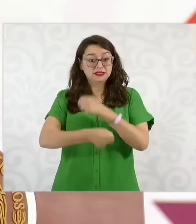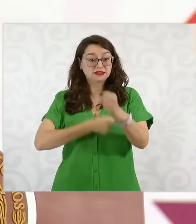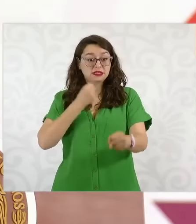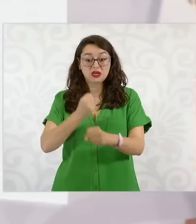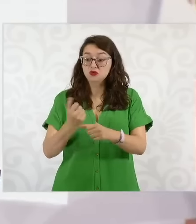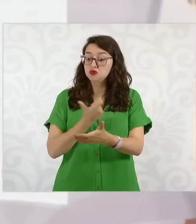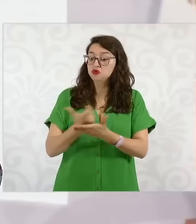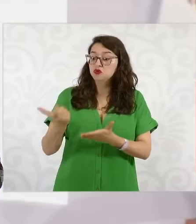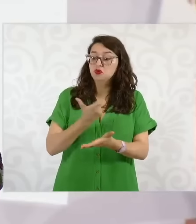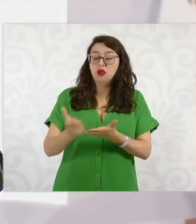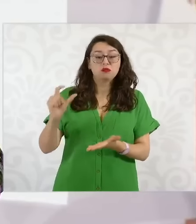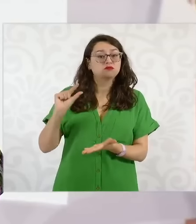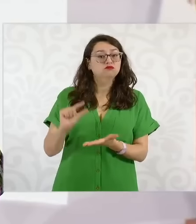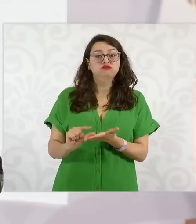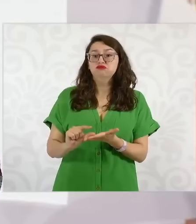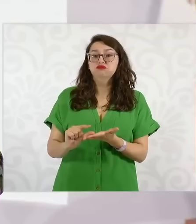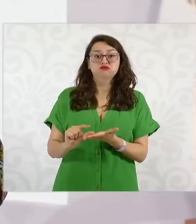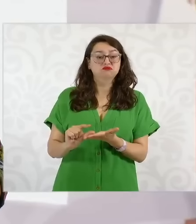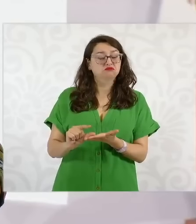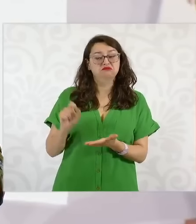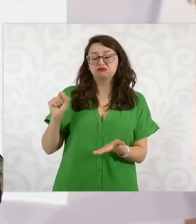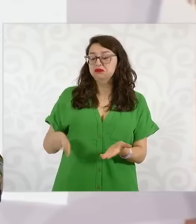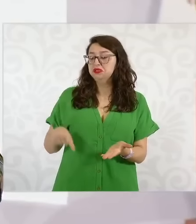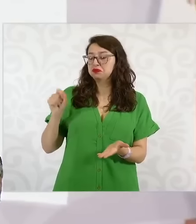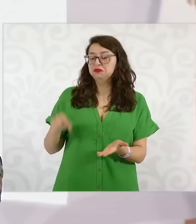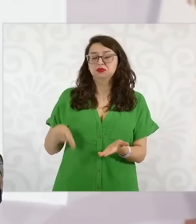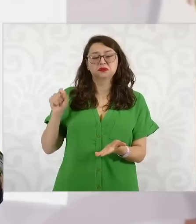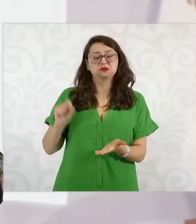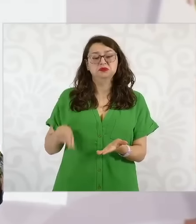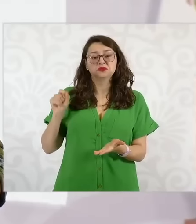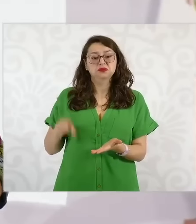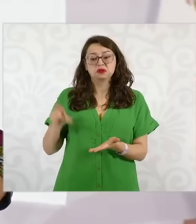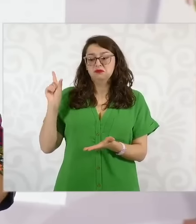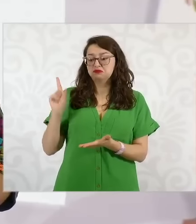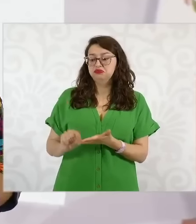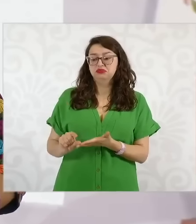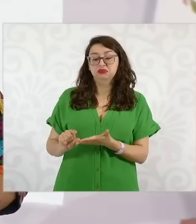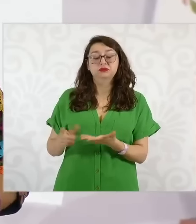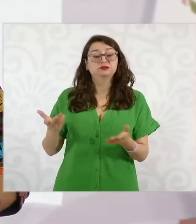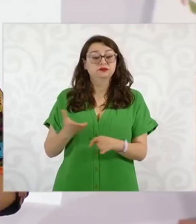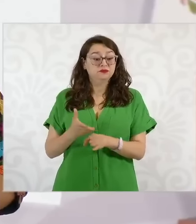mínimo. De hecho, en el sexenio de Miguel de la Madrid, la caída del salario mínimo es enorme